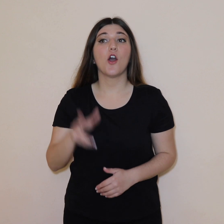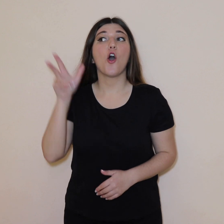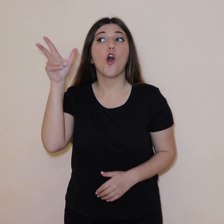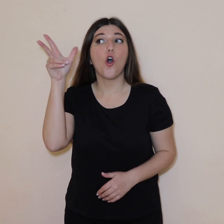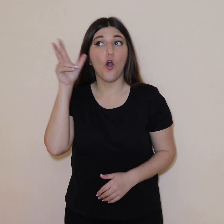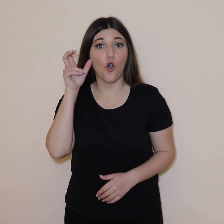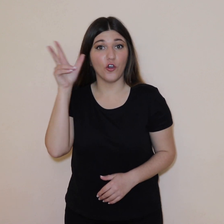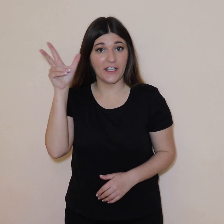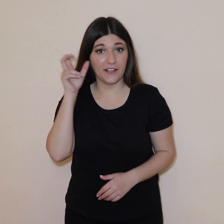Oír